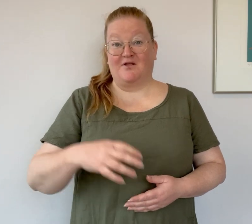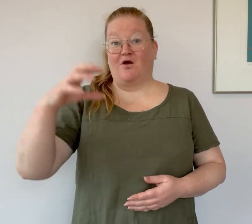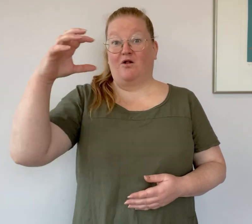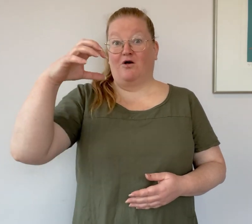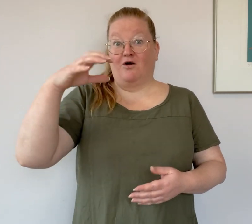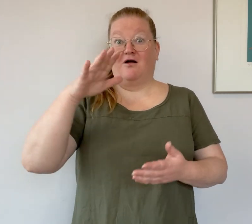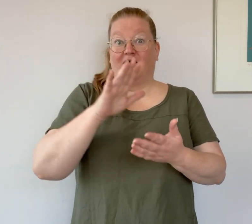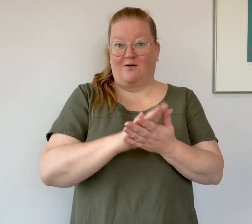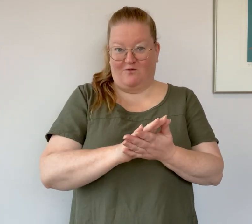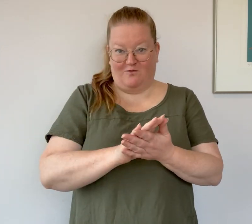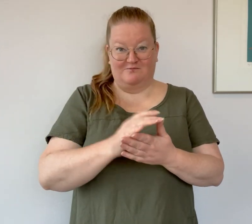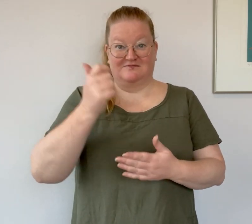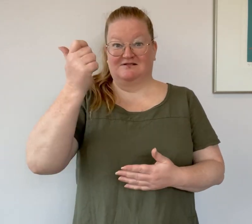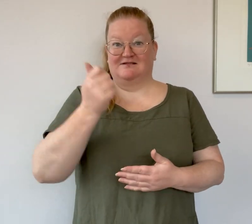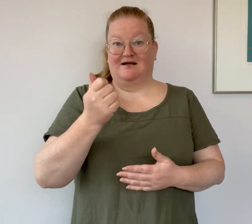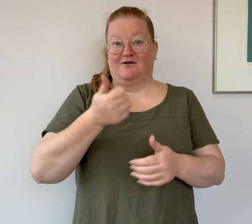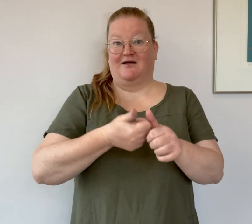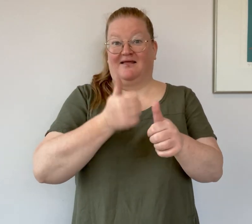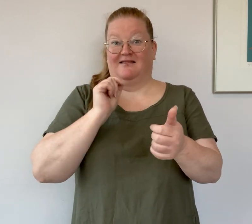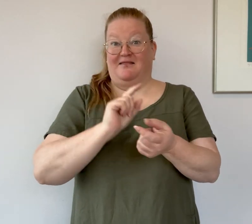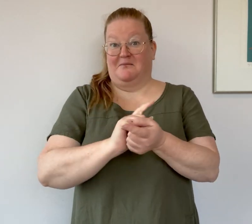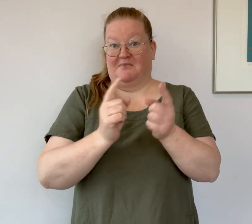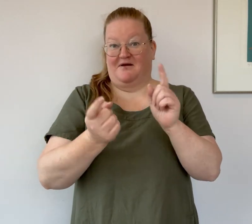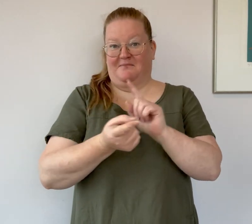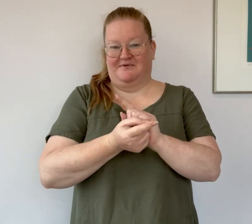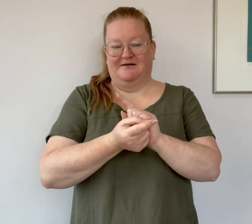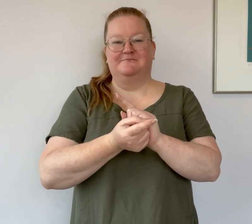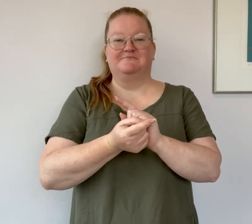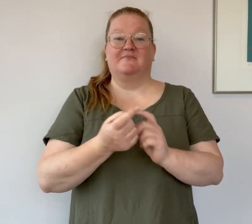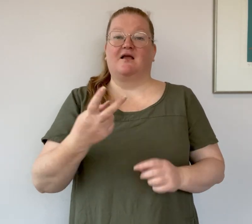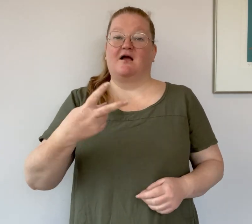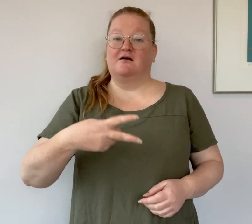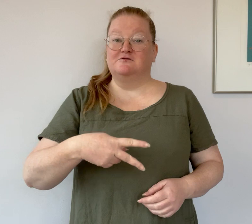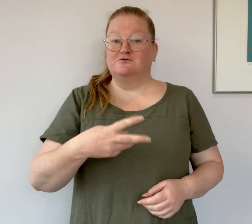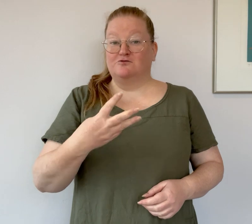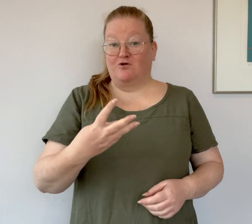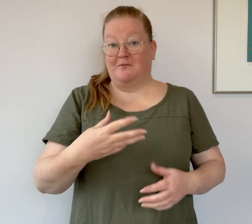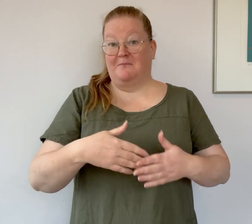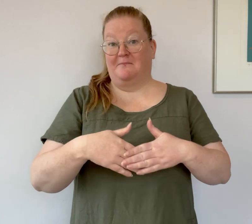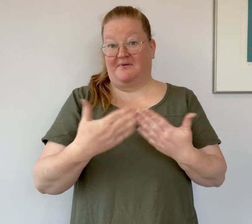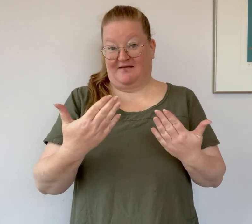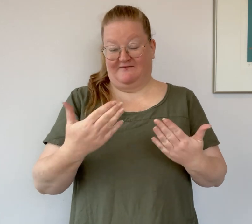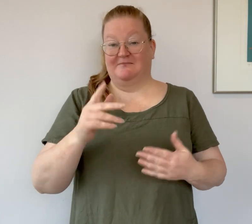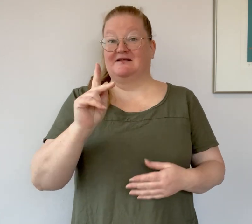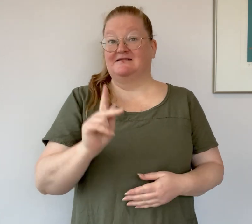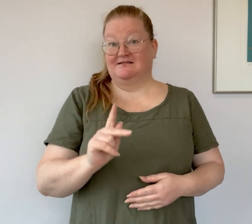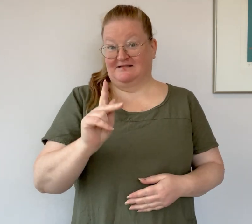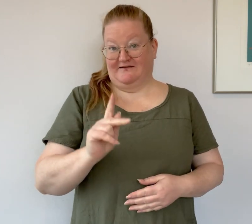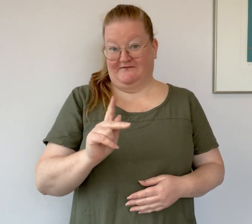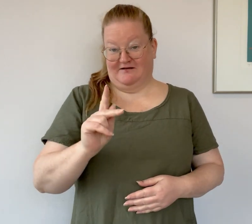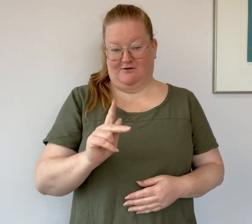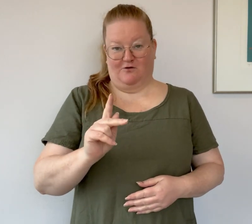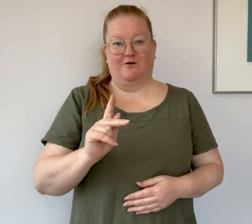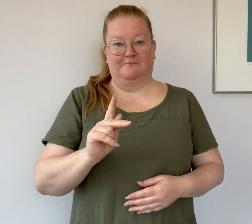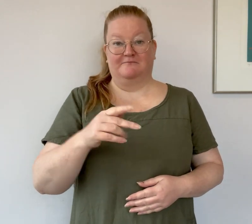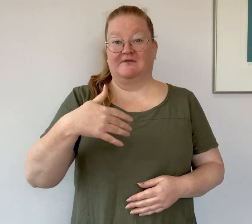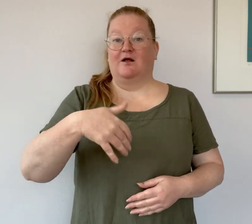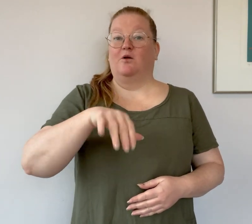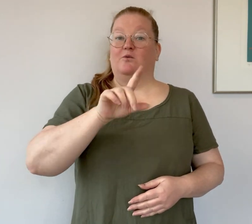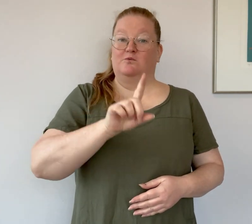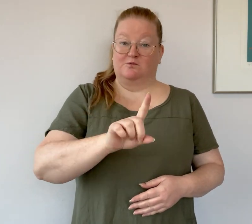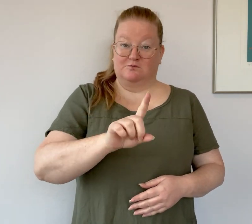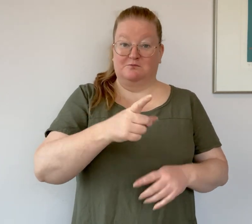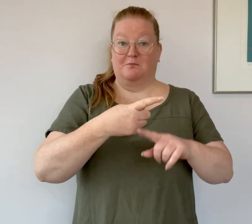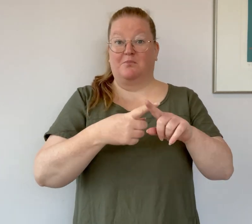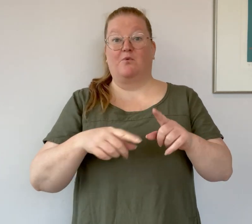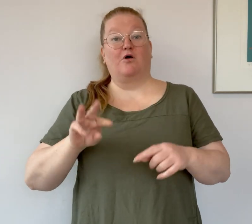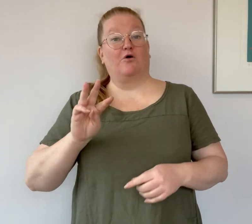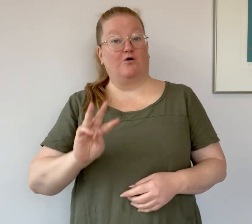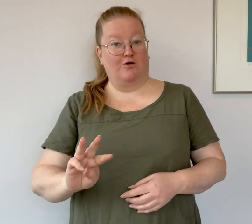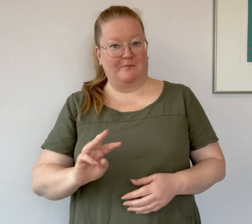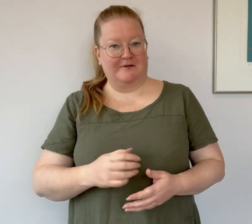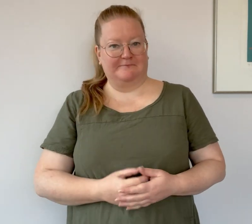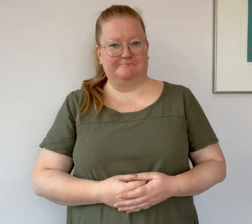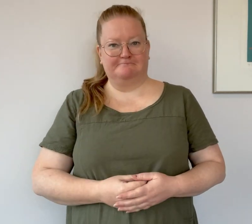Lokakuun seniorien etätapaaminen pidetään ke 23. päivä klo 13.00-14.30.